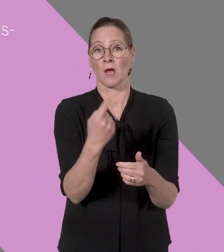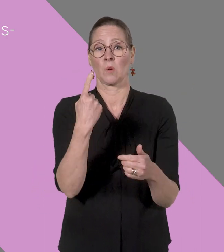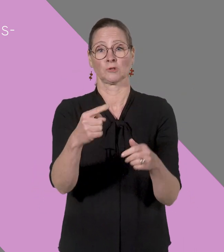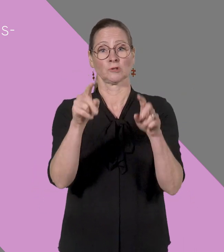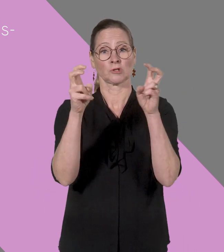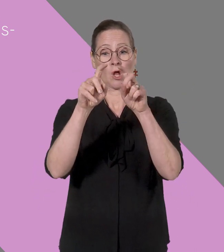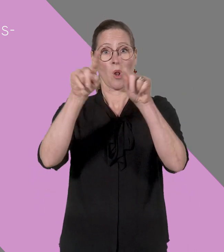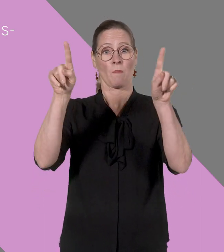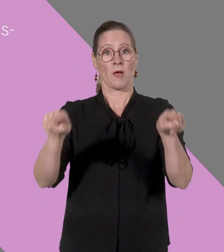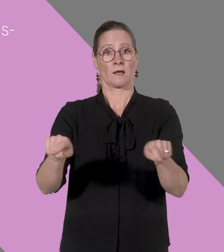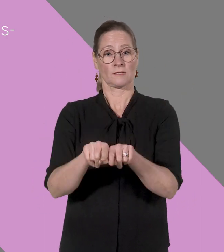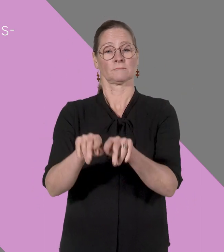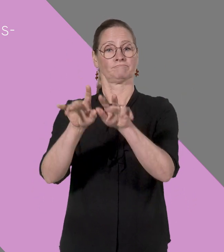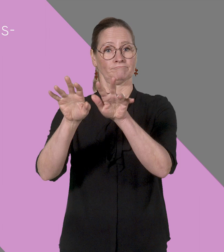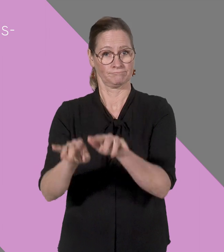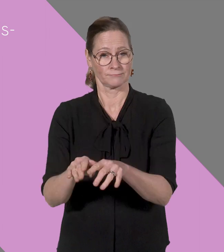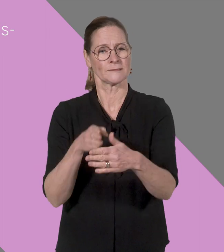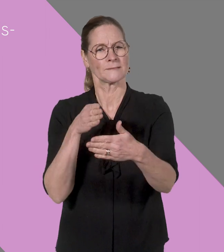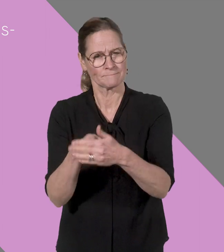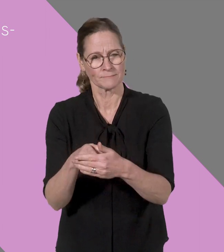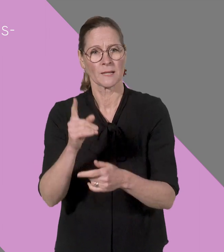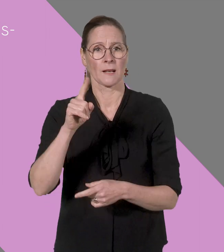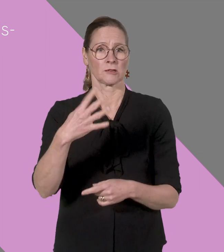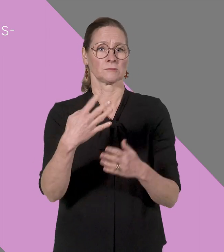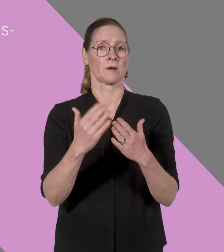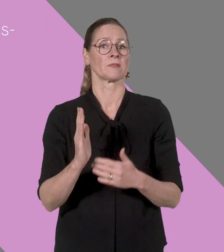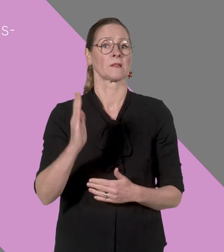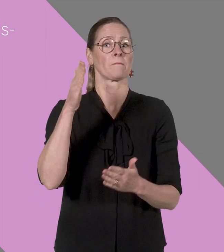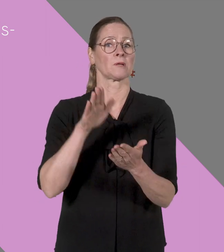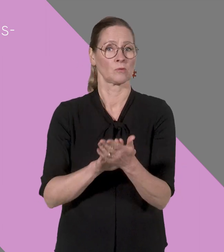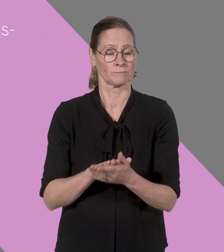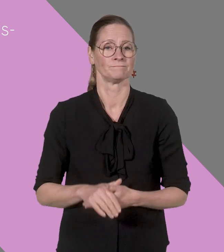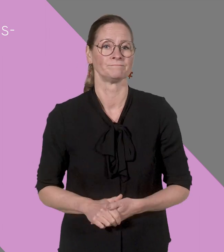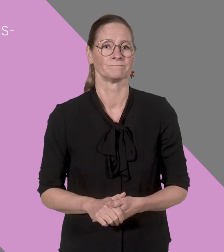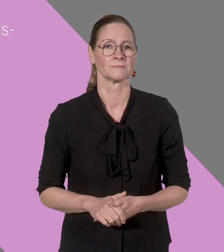yhdellä sähköisellä lomakkeella 14.1.2024 mennessä.